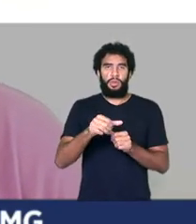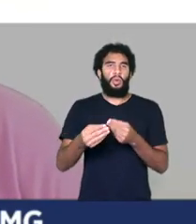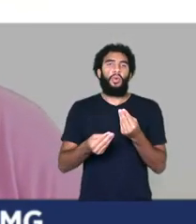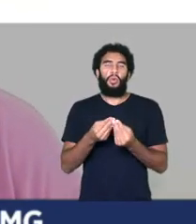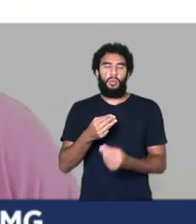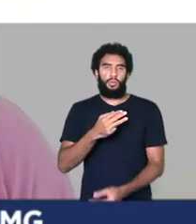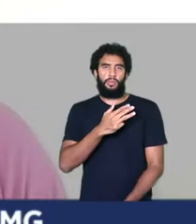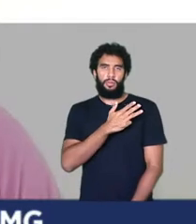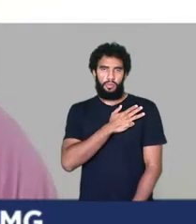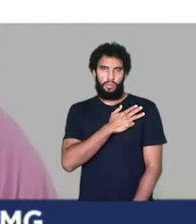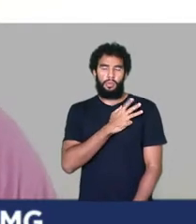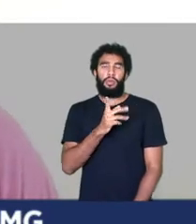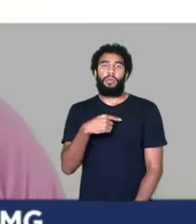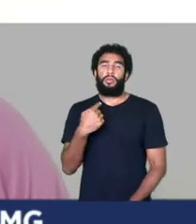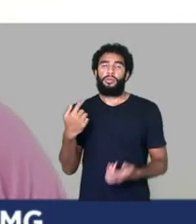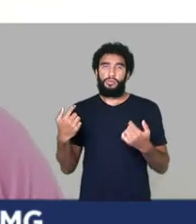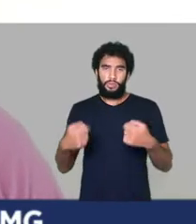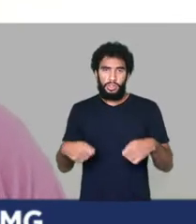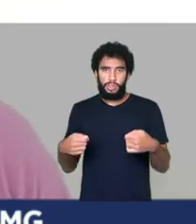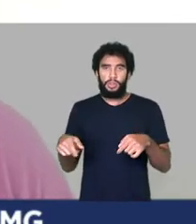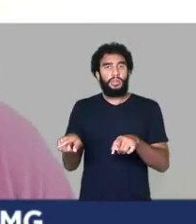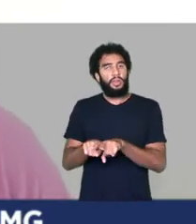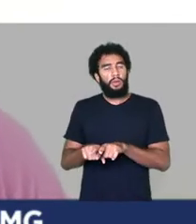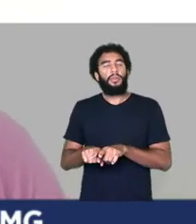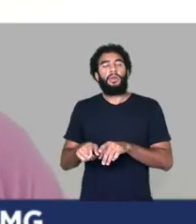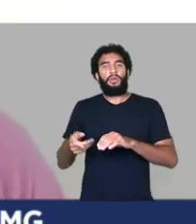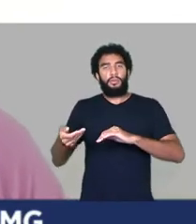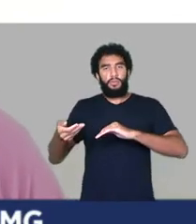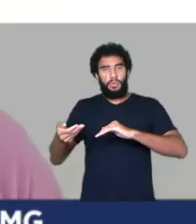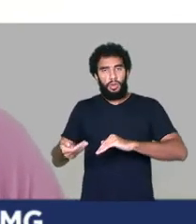LULA. MAS NÓS TEMOS QUE RETOMAR ESSE CONGRESSO TAMBÉM COM UMA PAUTA COM UMA AGENDA